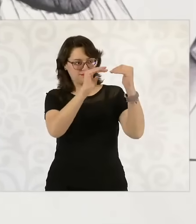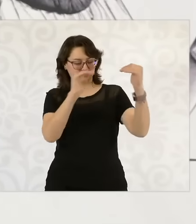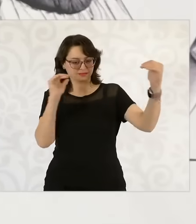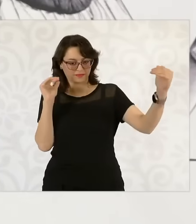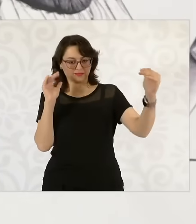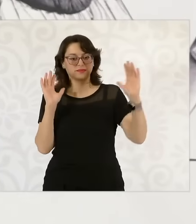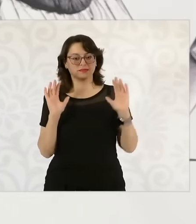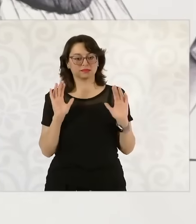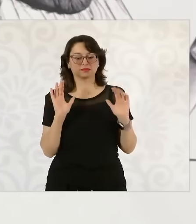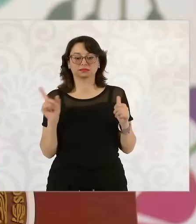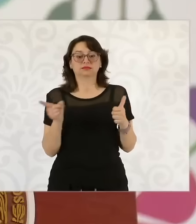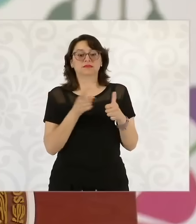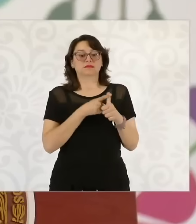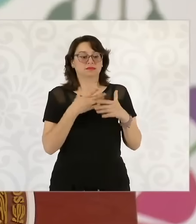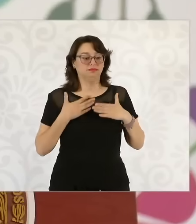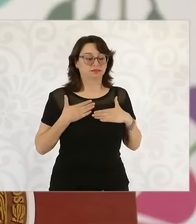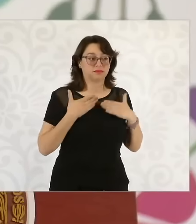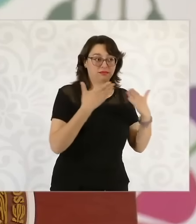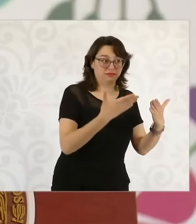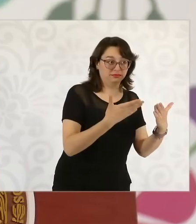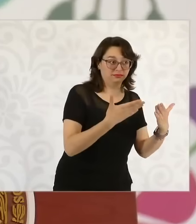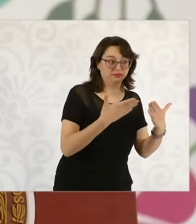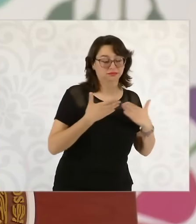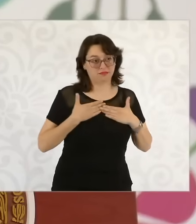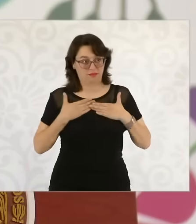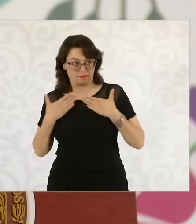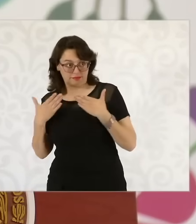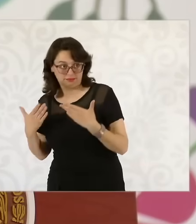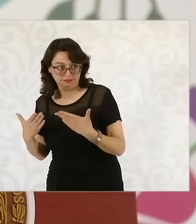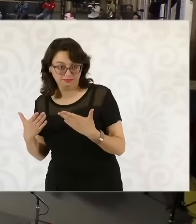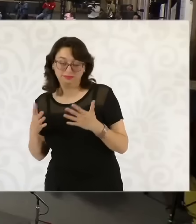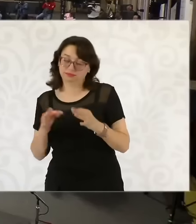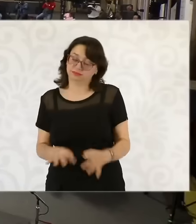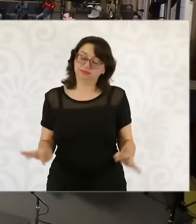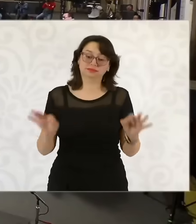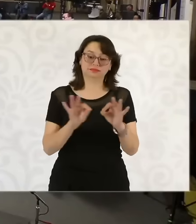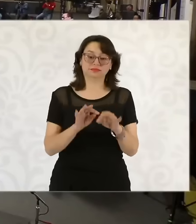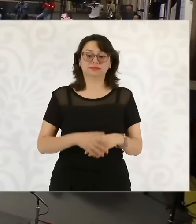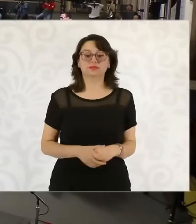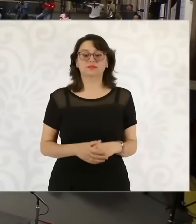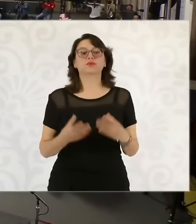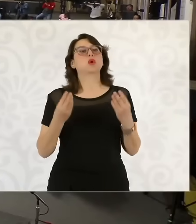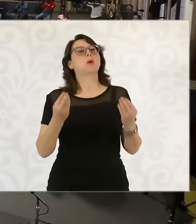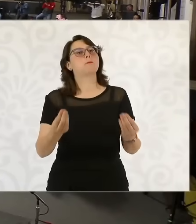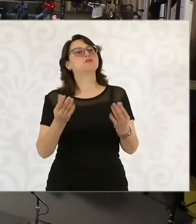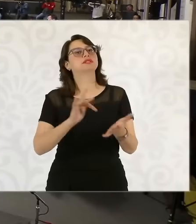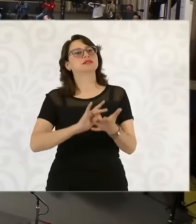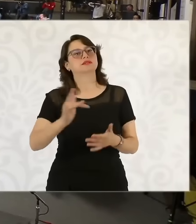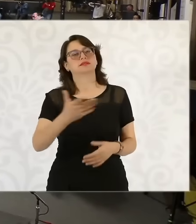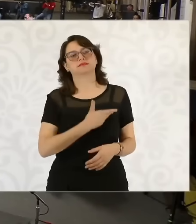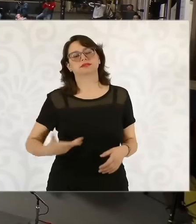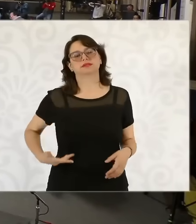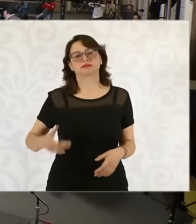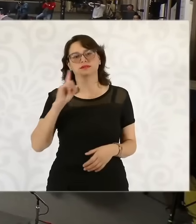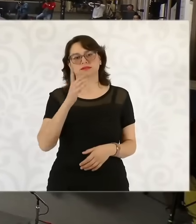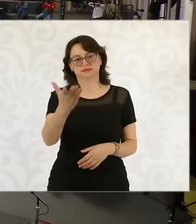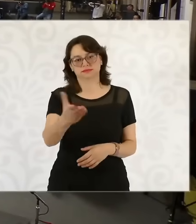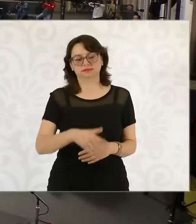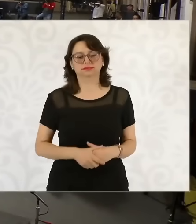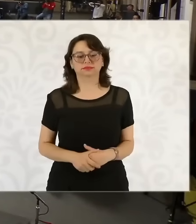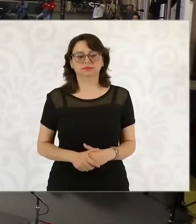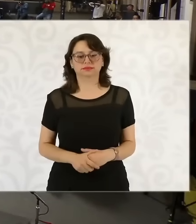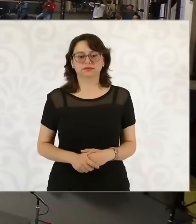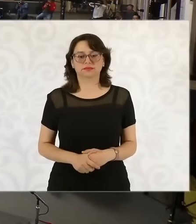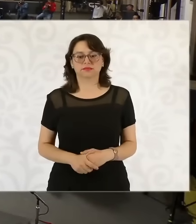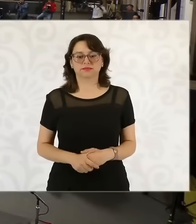y con el principio de confianza mutua que es muy importante muchas gracias señora presidenta graas